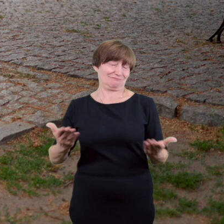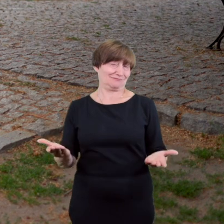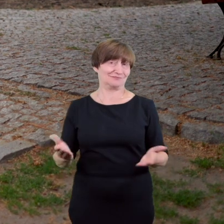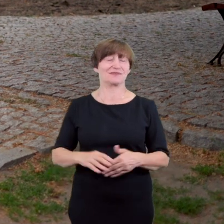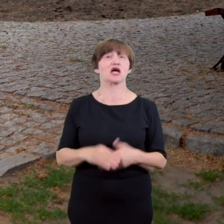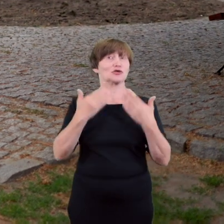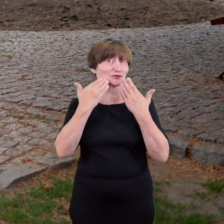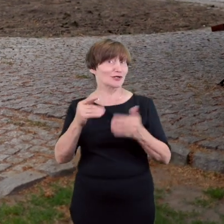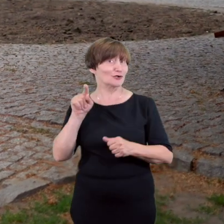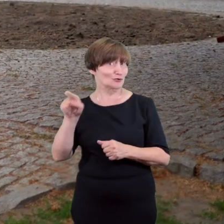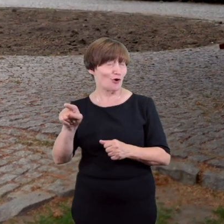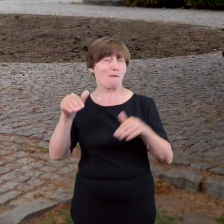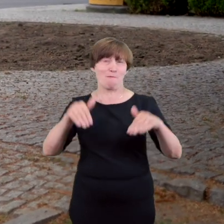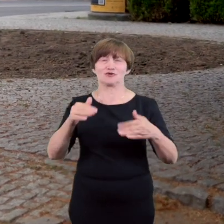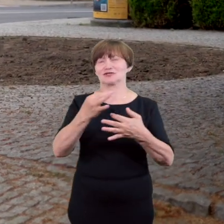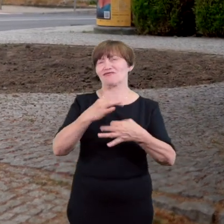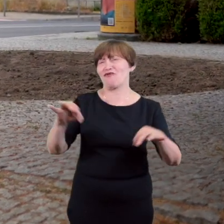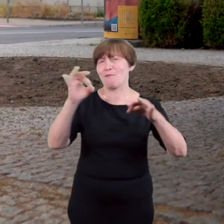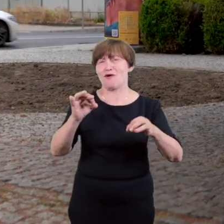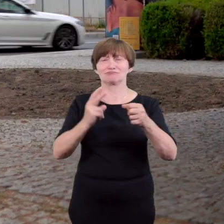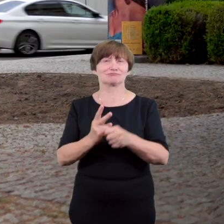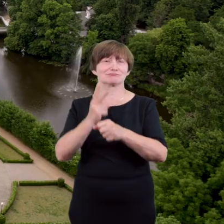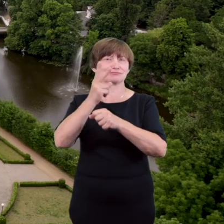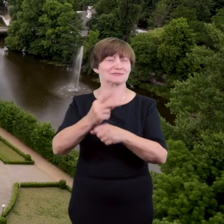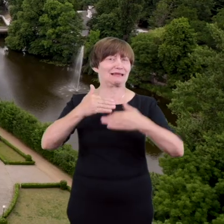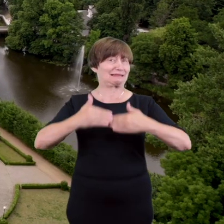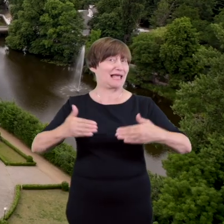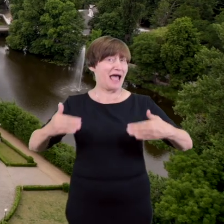większego problemu możemy dostać się na obie ze scen W razie jakichkolwiek z tym